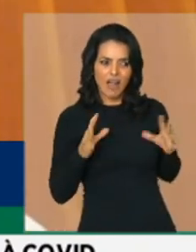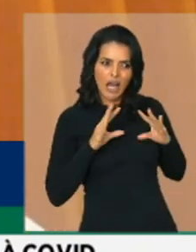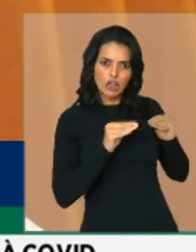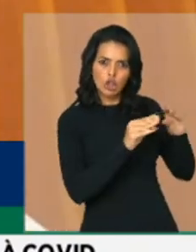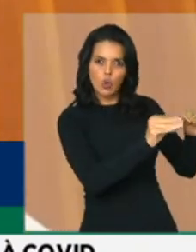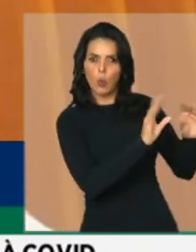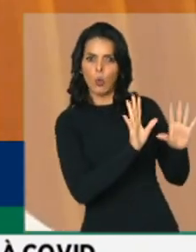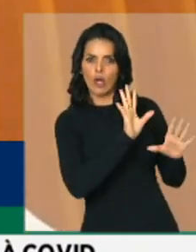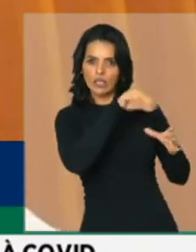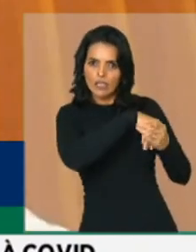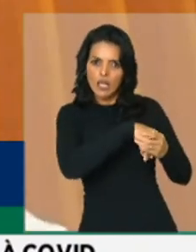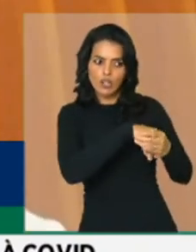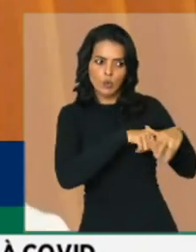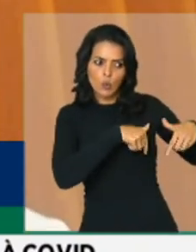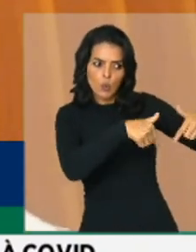A PROTEÇÃO DE POLÍTICAS RETRÓGRADAS E ATRASADAS E